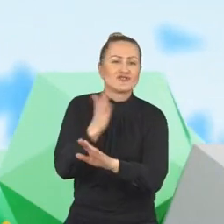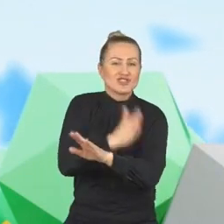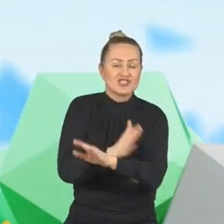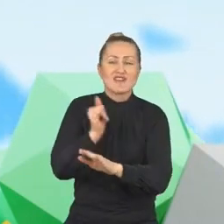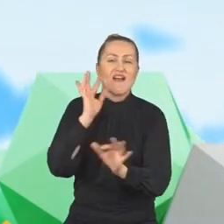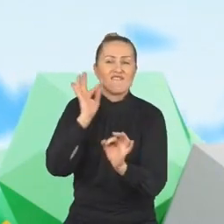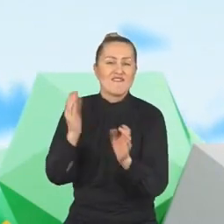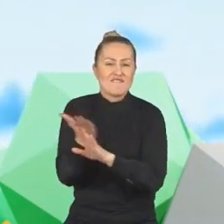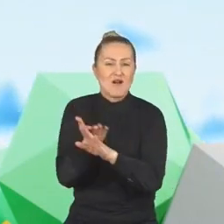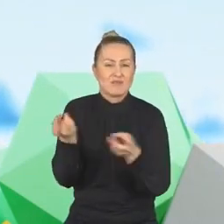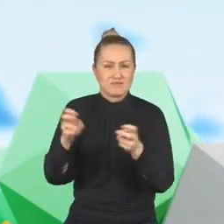pojawi. Dzięki serdeczne.